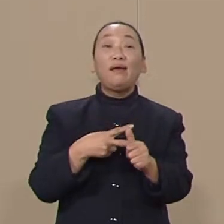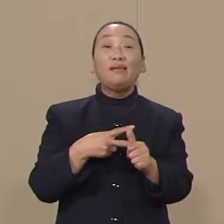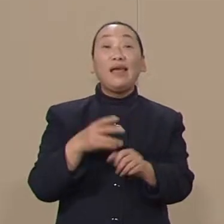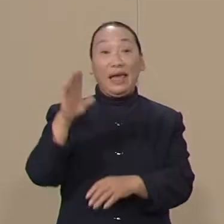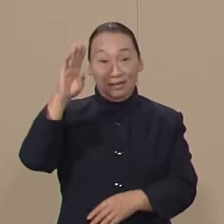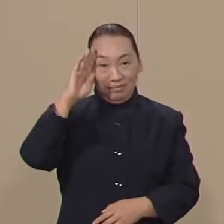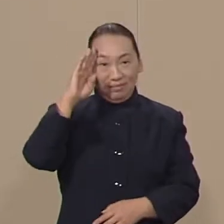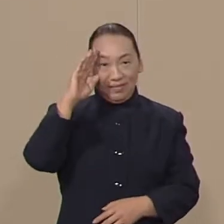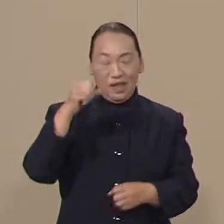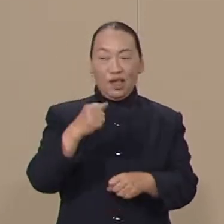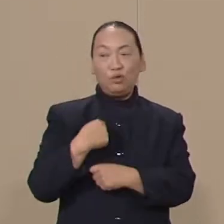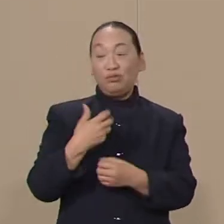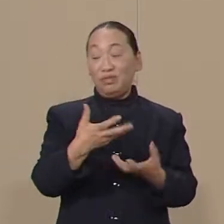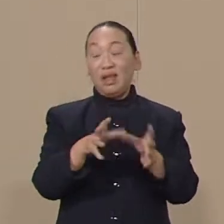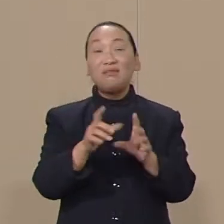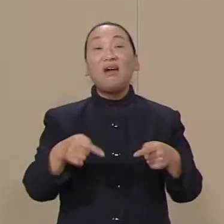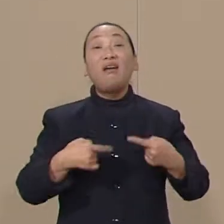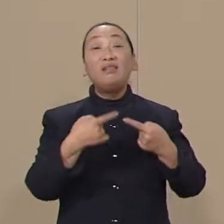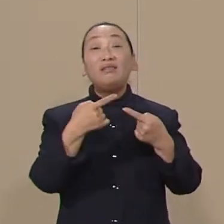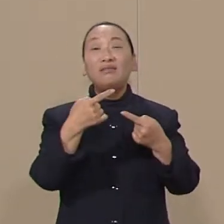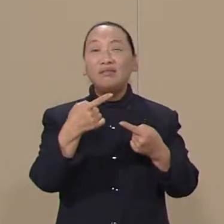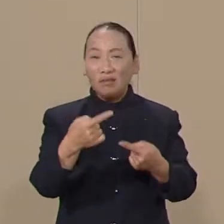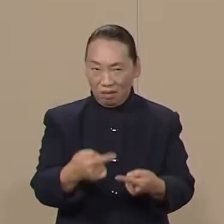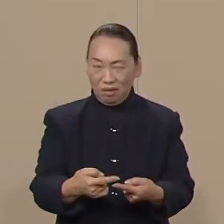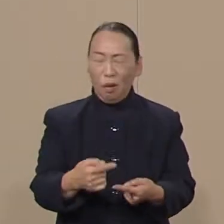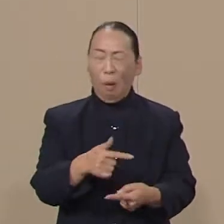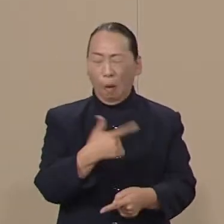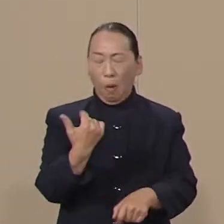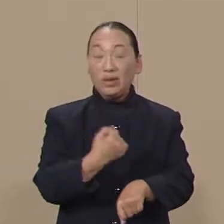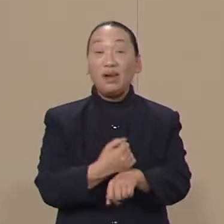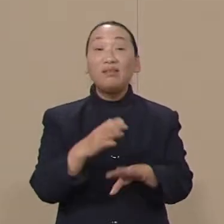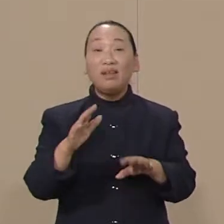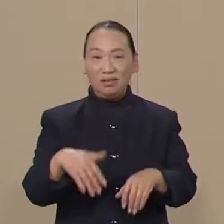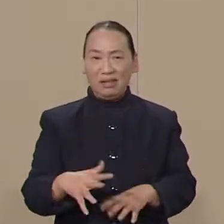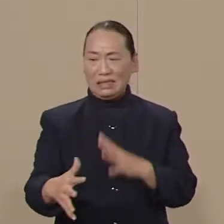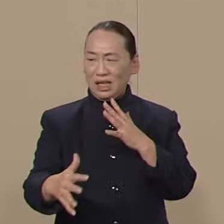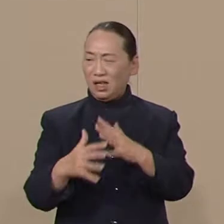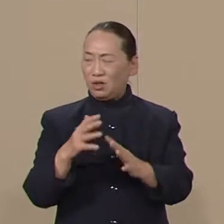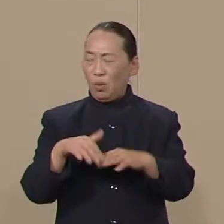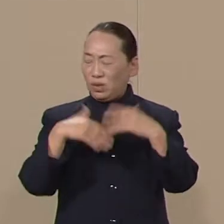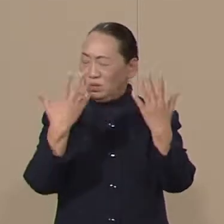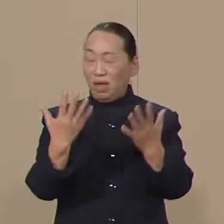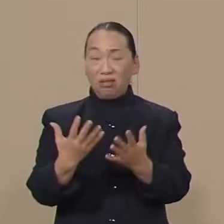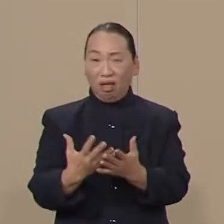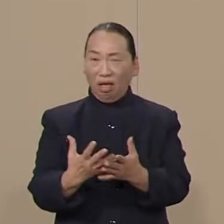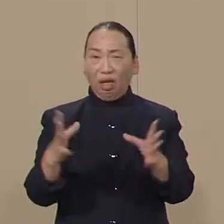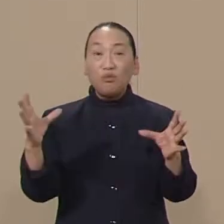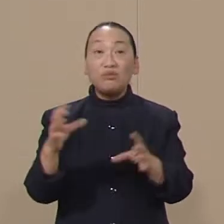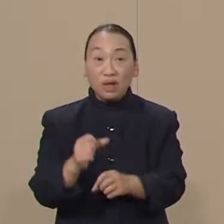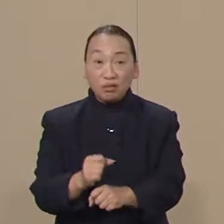戦争ってのはすべての ものを失わせると しかし 戦争で得たものが 憲法なんだと